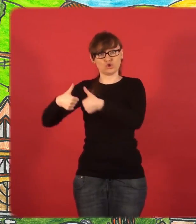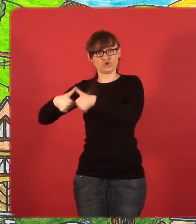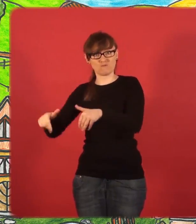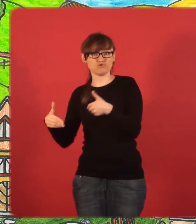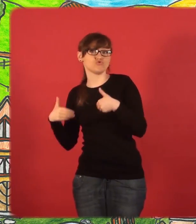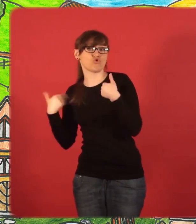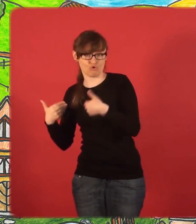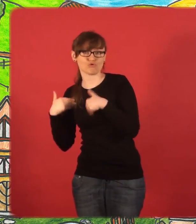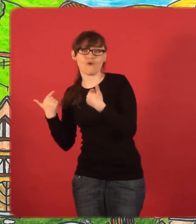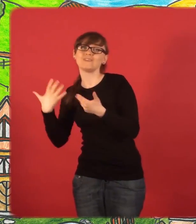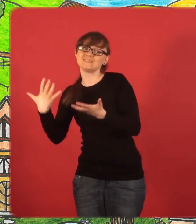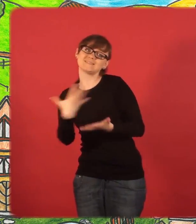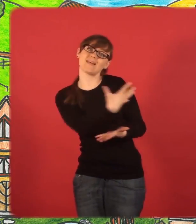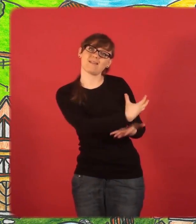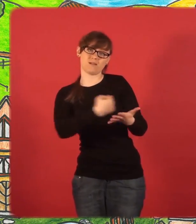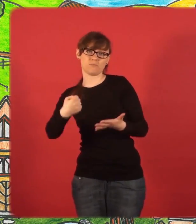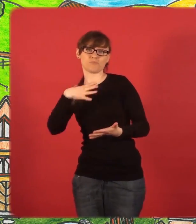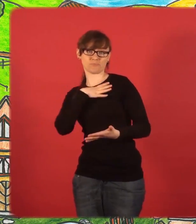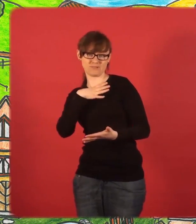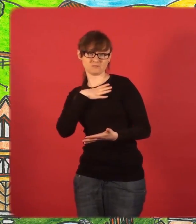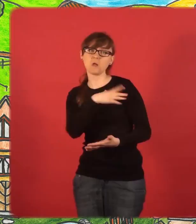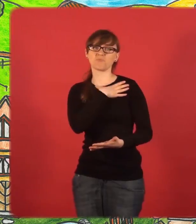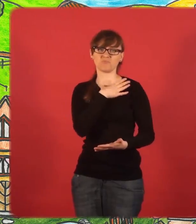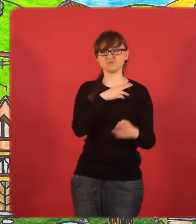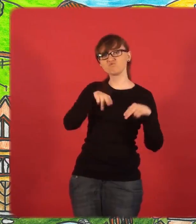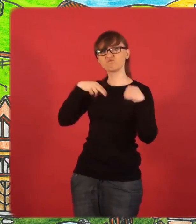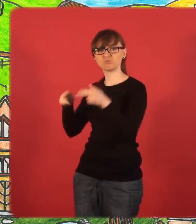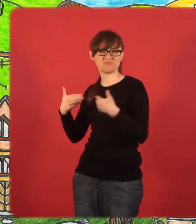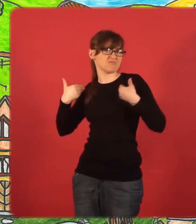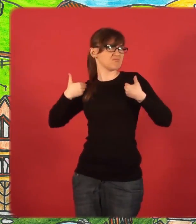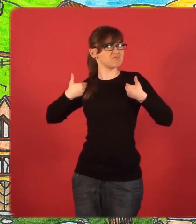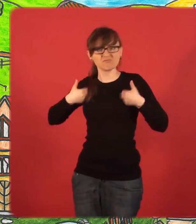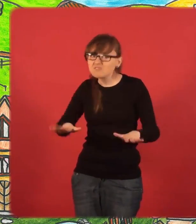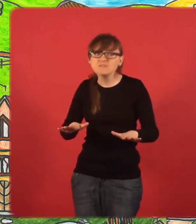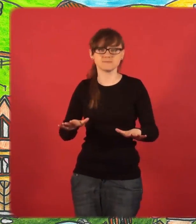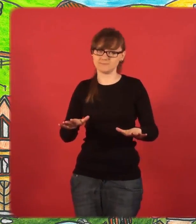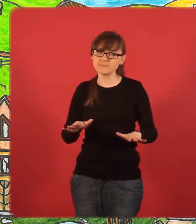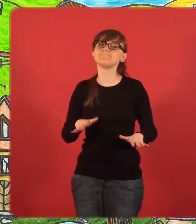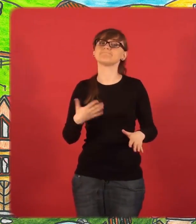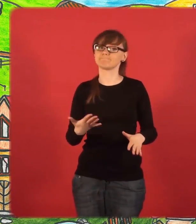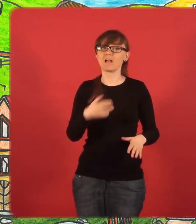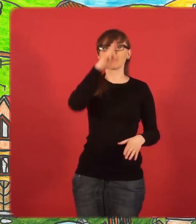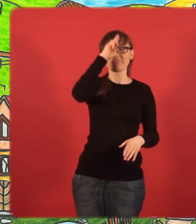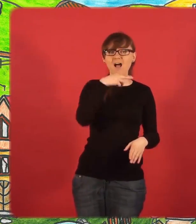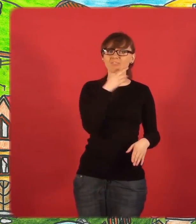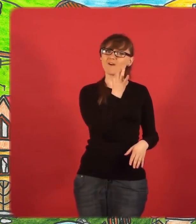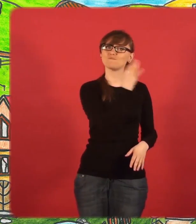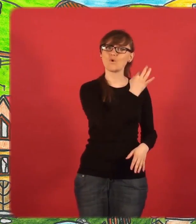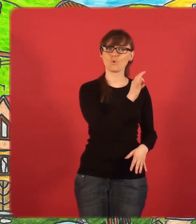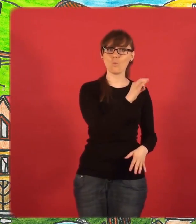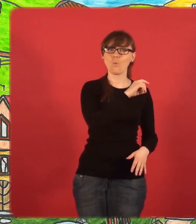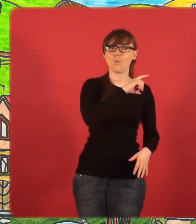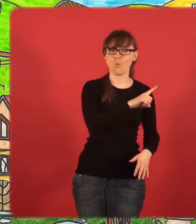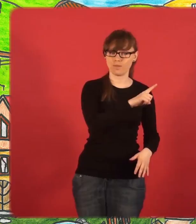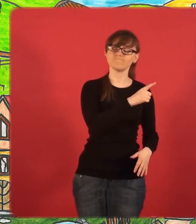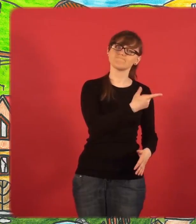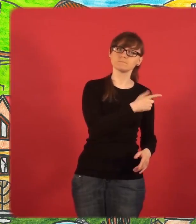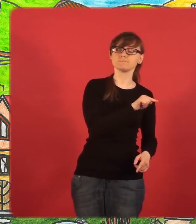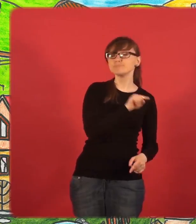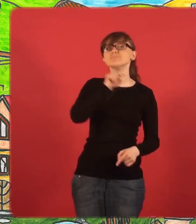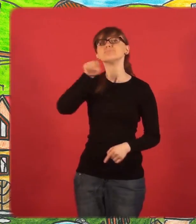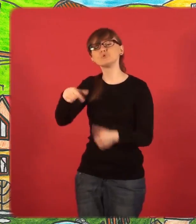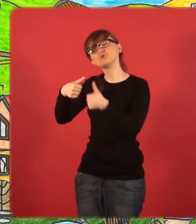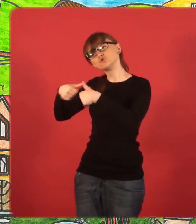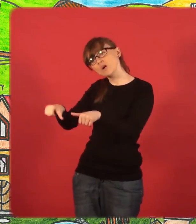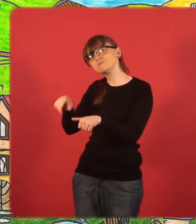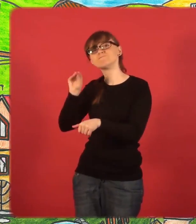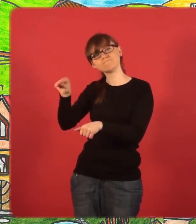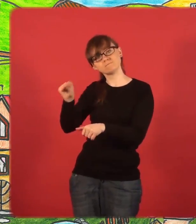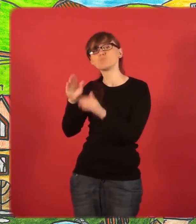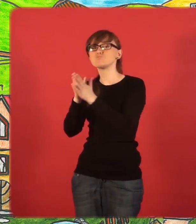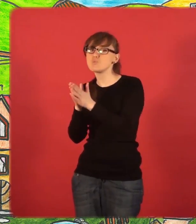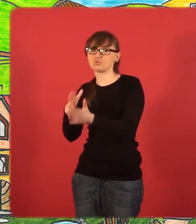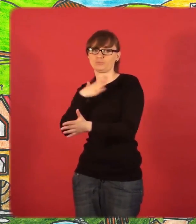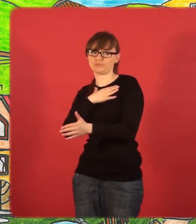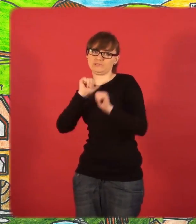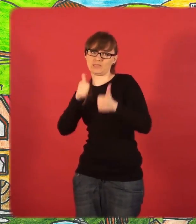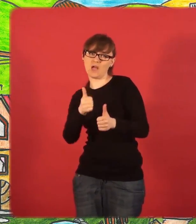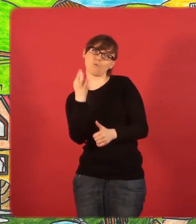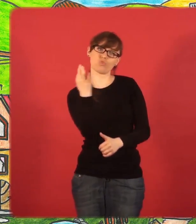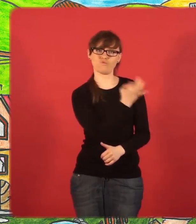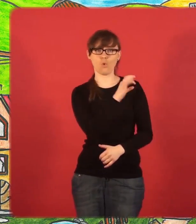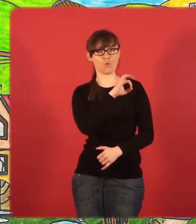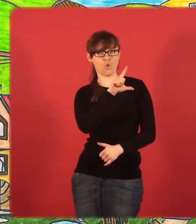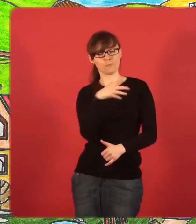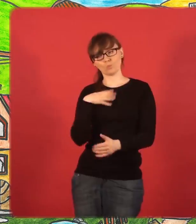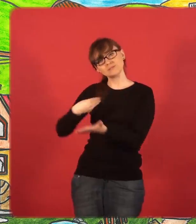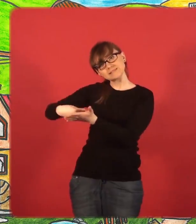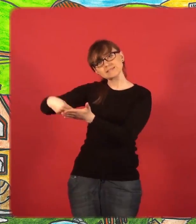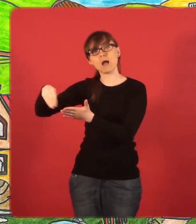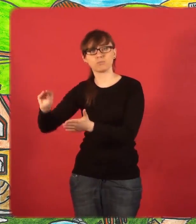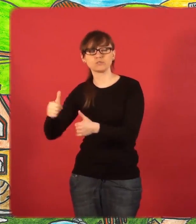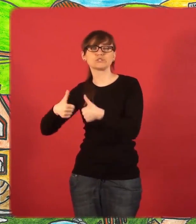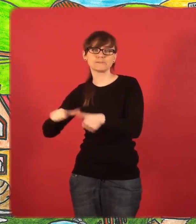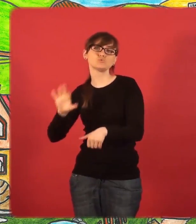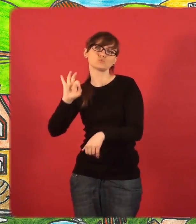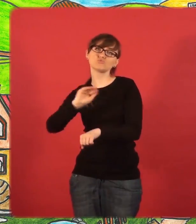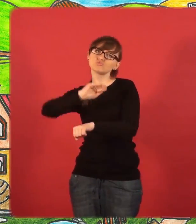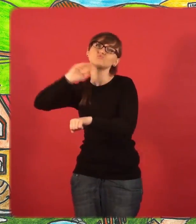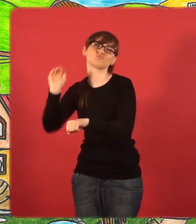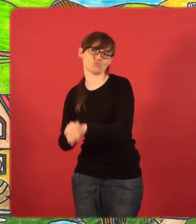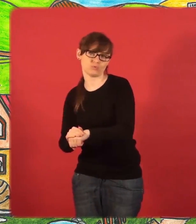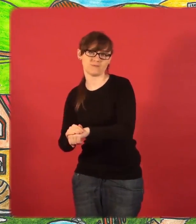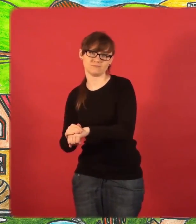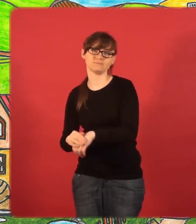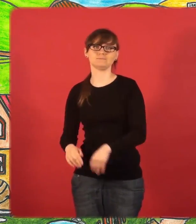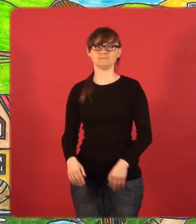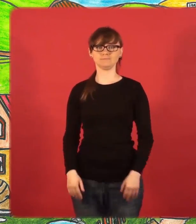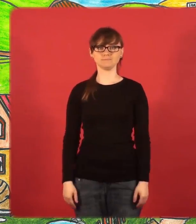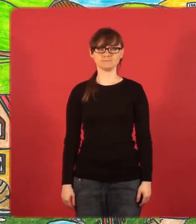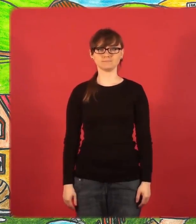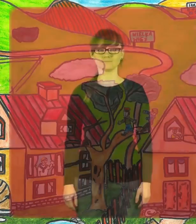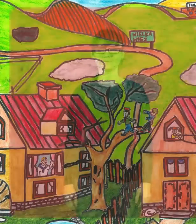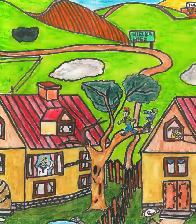Kiedy Szewc wyzdrowiał chciał odzyskać psa, ale Svipp nie chciał wracać do swojego starego pana. Tata Ollego odkupił psa od Szewca i Olle miał już swojego psa, który zmienił się w grzecznego pieska.